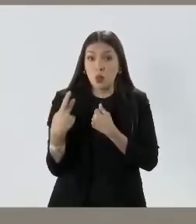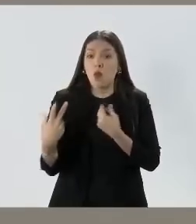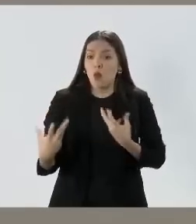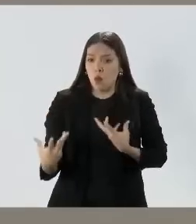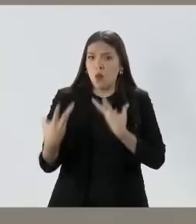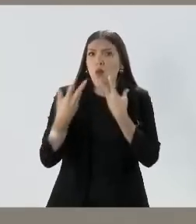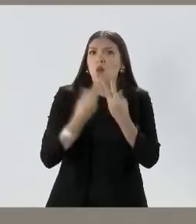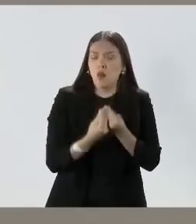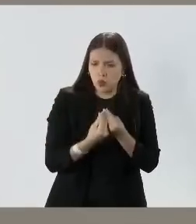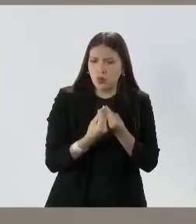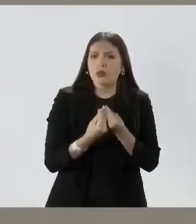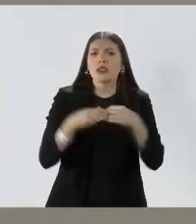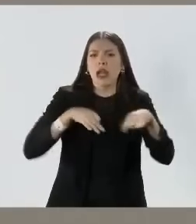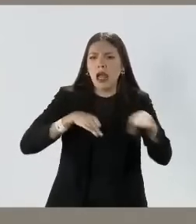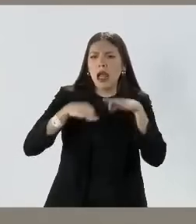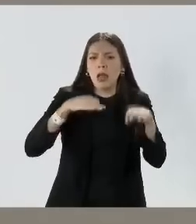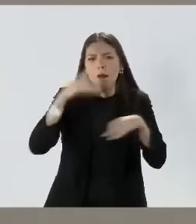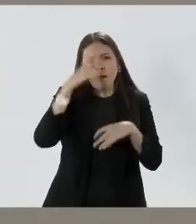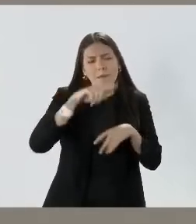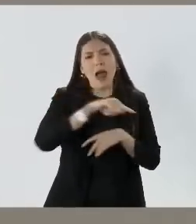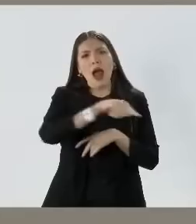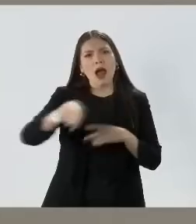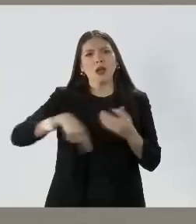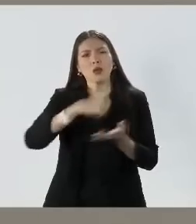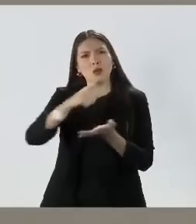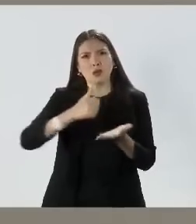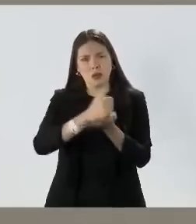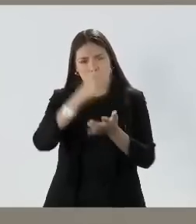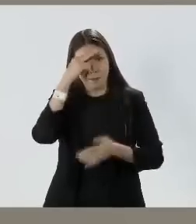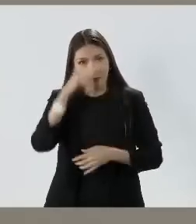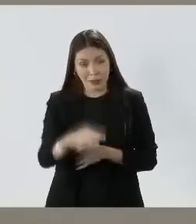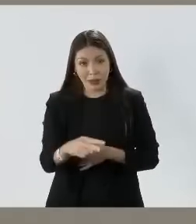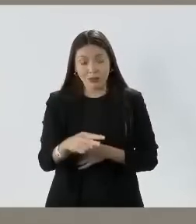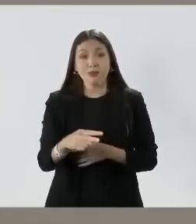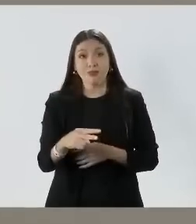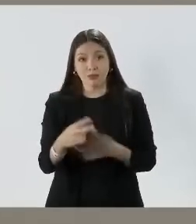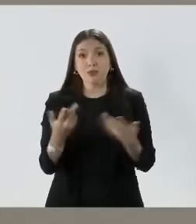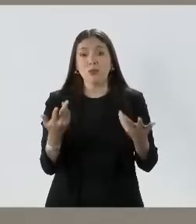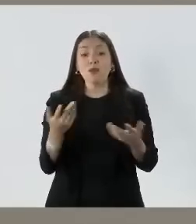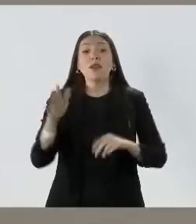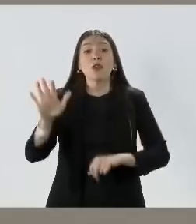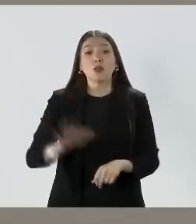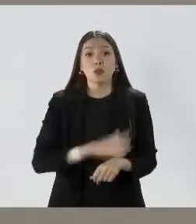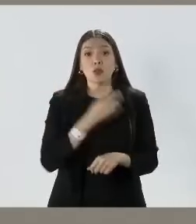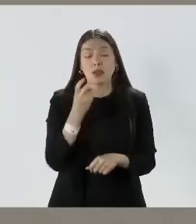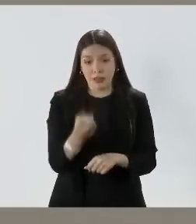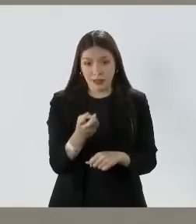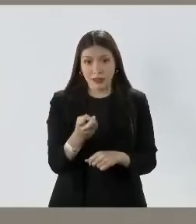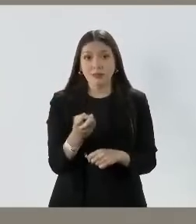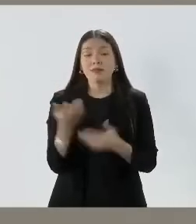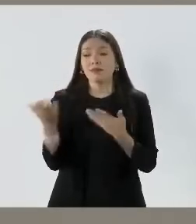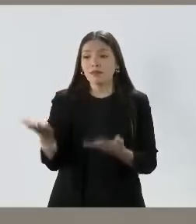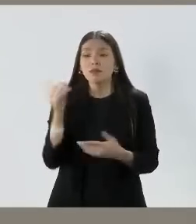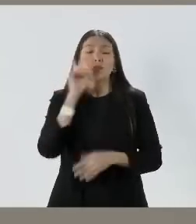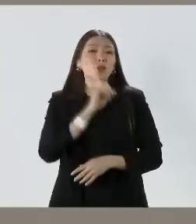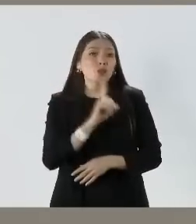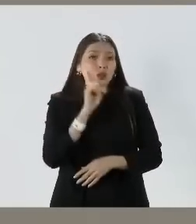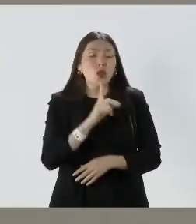ciudad por ello alcaldes y alcaldesas propusimos